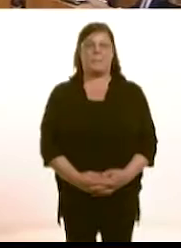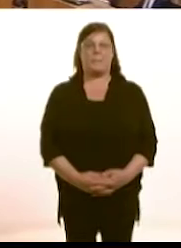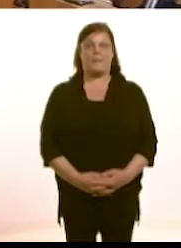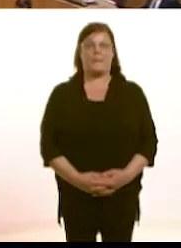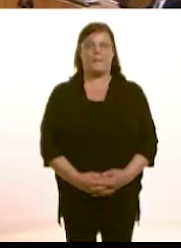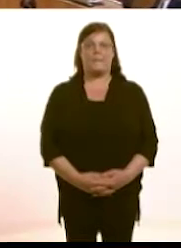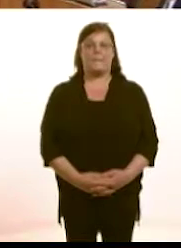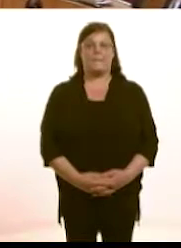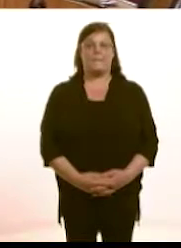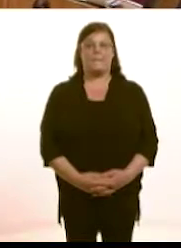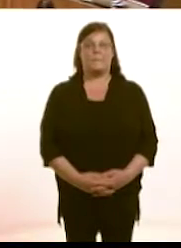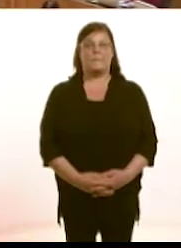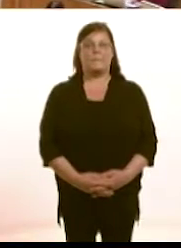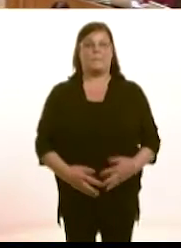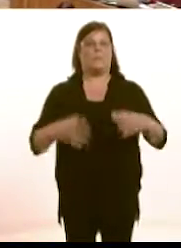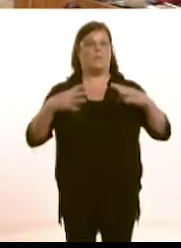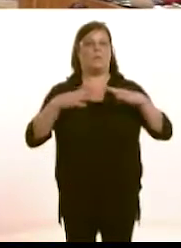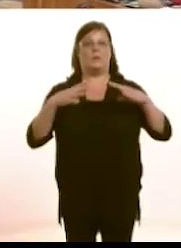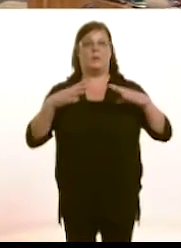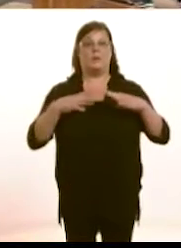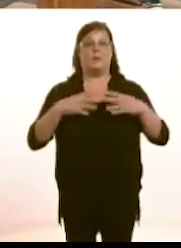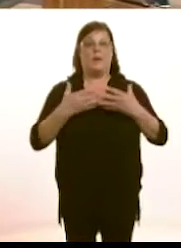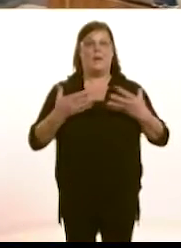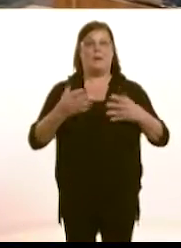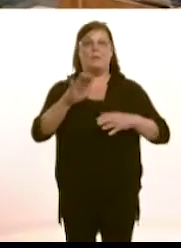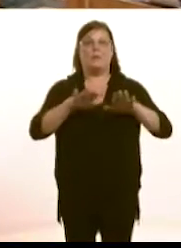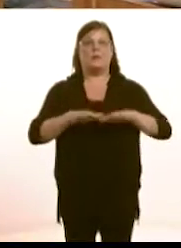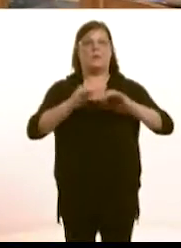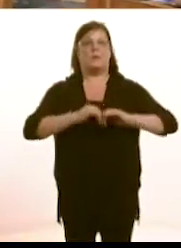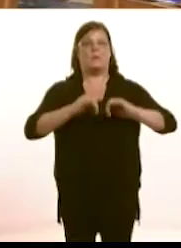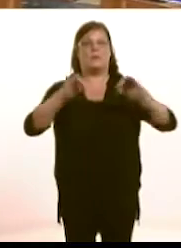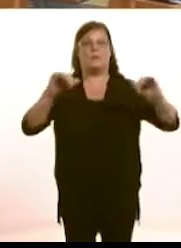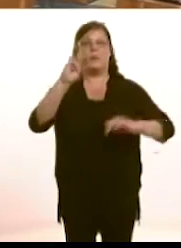Y Llywydd / The Presiding Officer: Yr eitem gyntaf ar yr agenda yw cwestiynau iír Prif